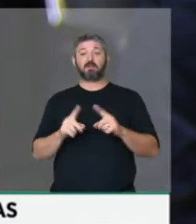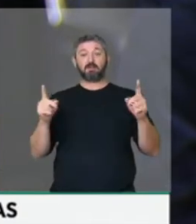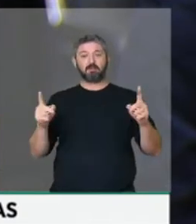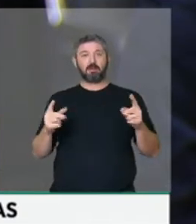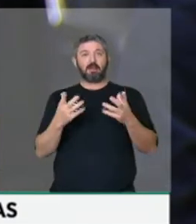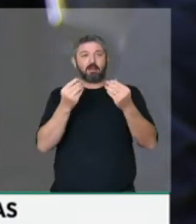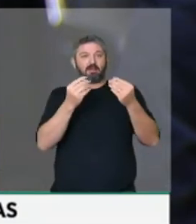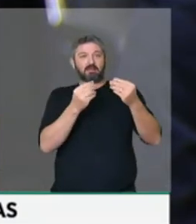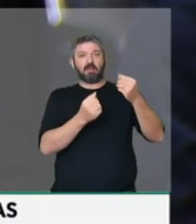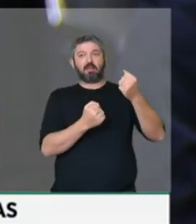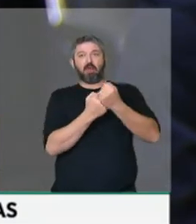DEFENDER ISSO AQUI. AGORA... NEM POR ISSO, NÓS VAMOS TER A